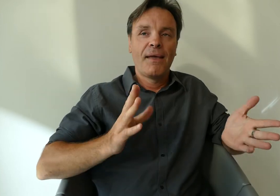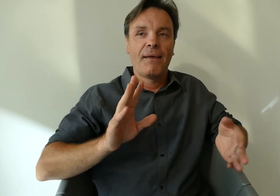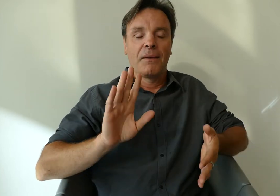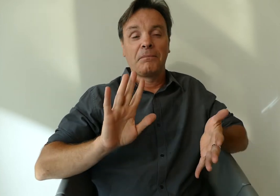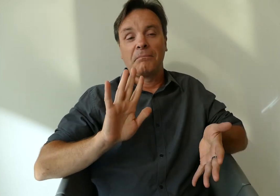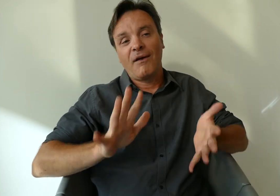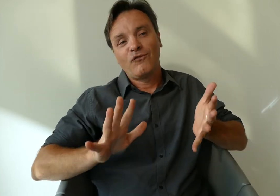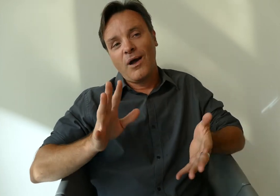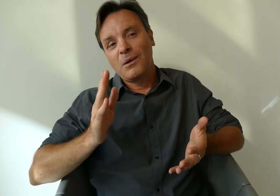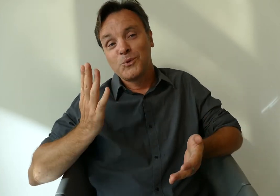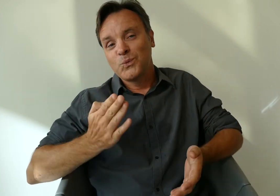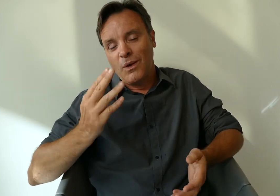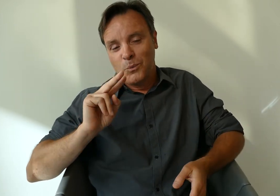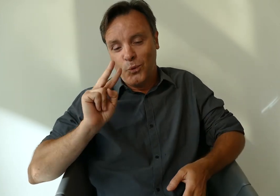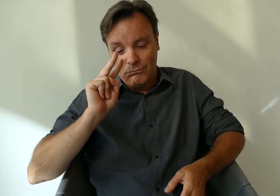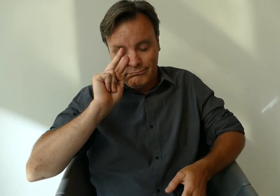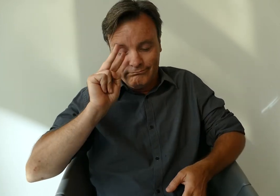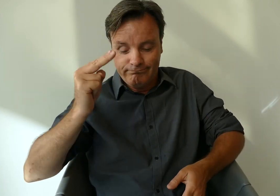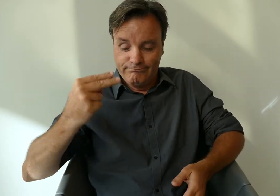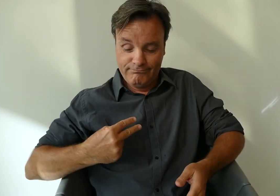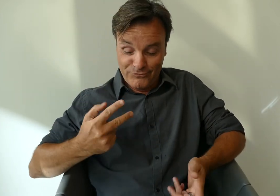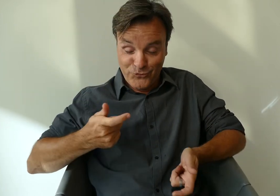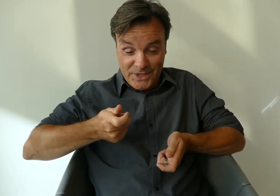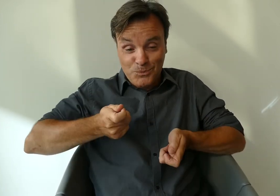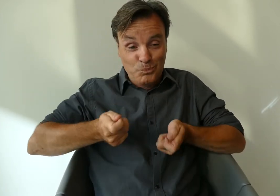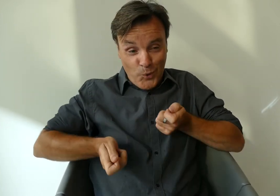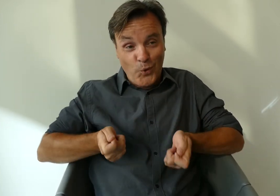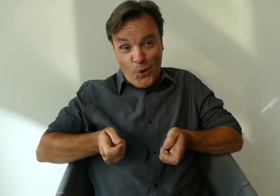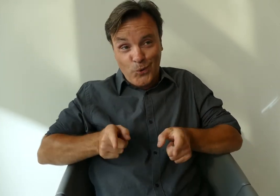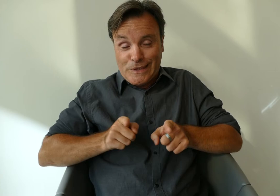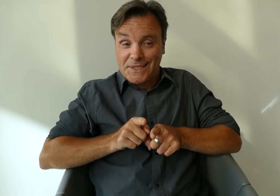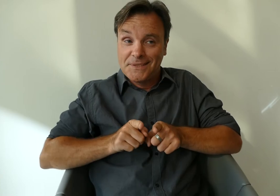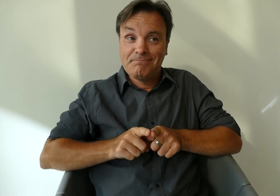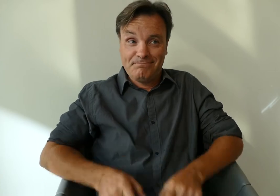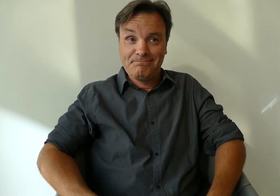Mais parfois, le monologue introspectif l'est aussi.